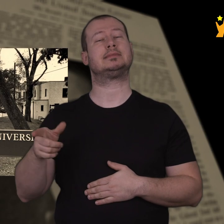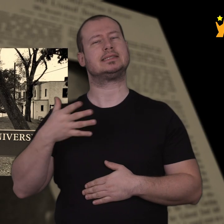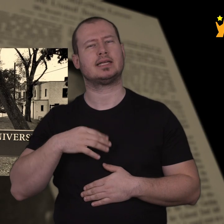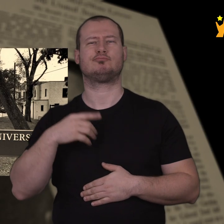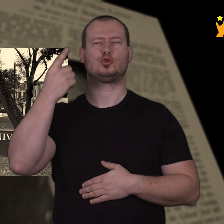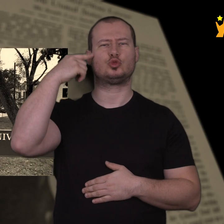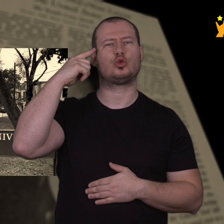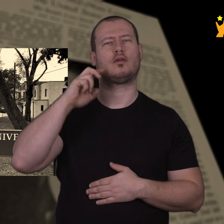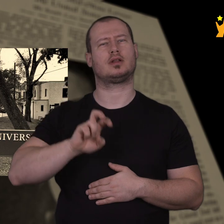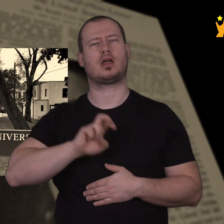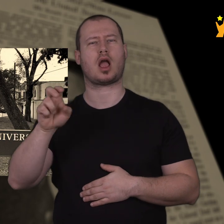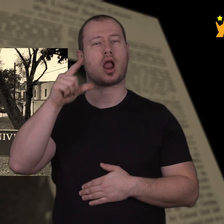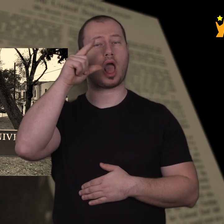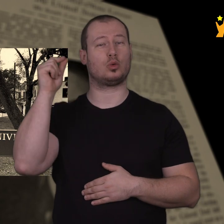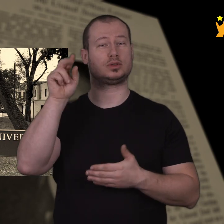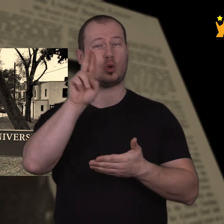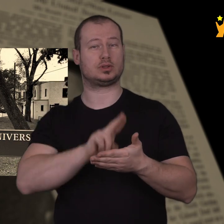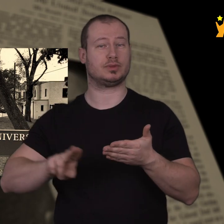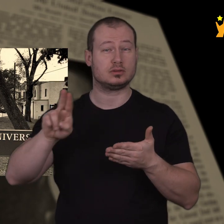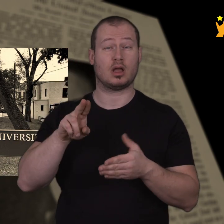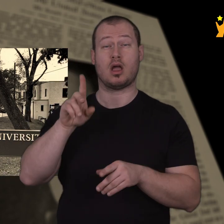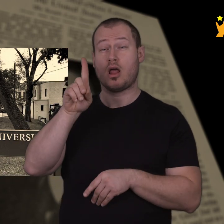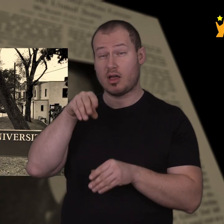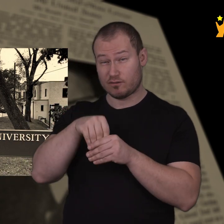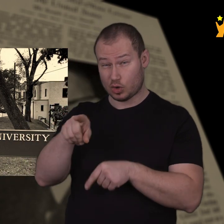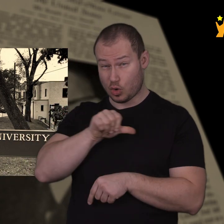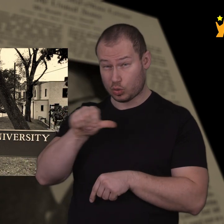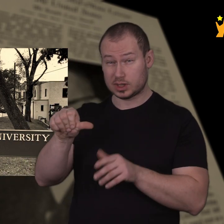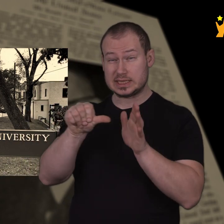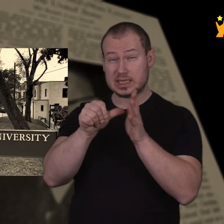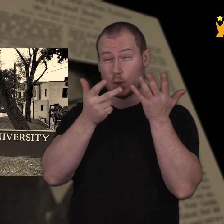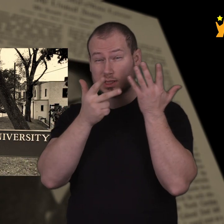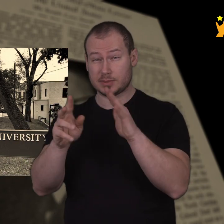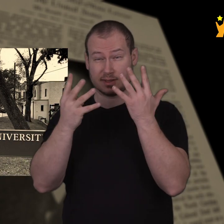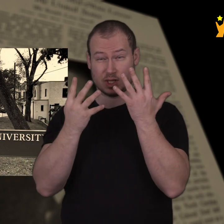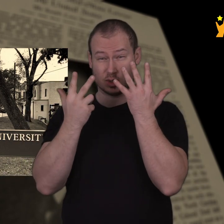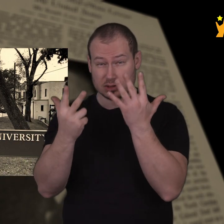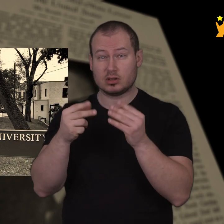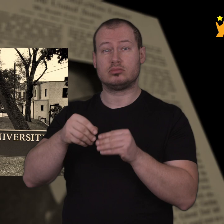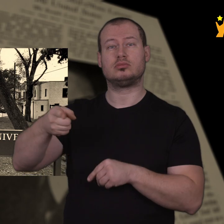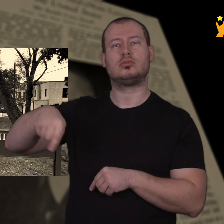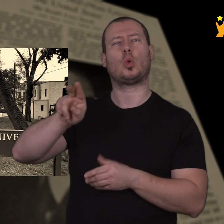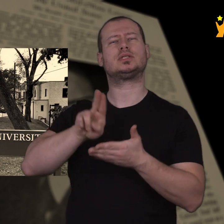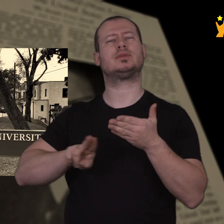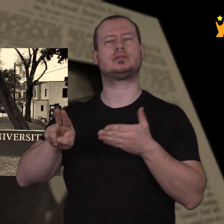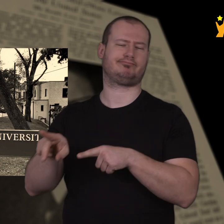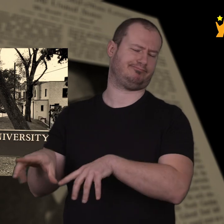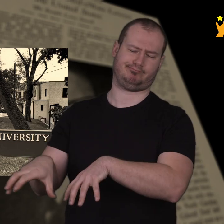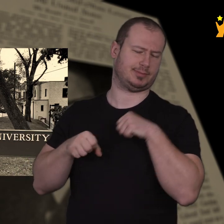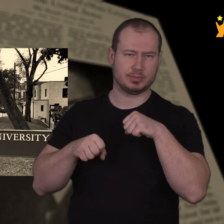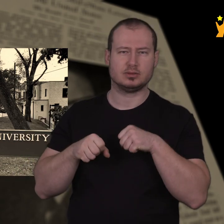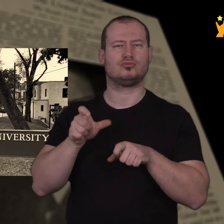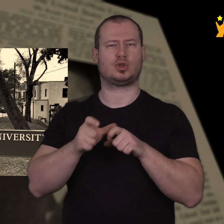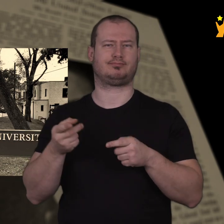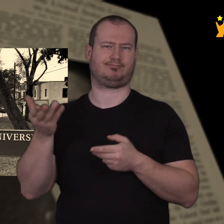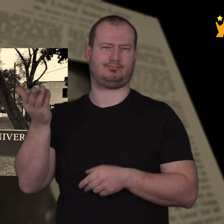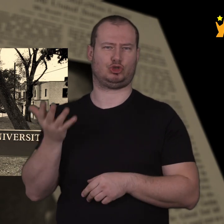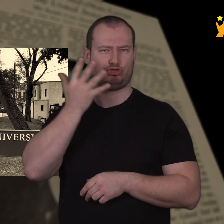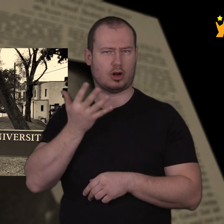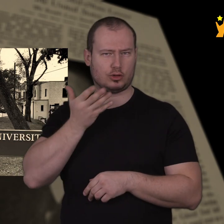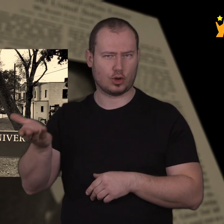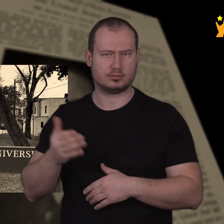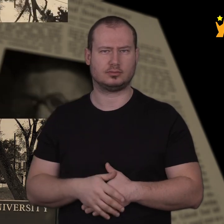Chcel študovať na Gallaudetovej univerzite, ale v roku 1898 ho tam neprijali, pretože bol černoch.